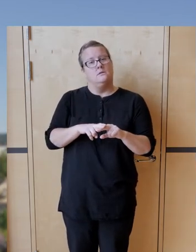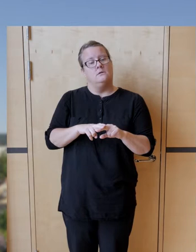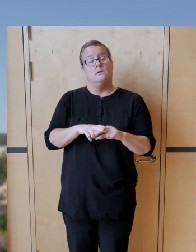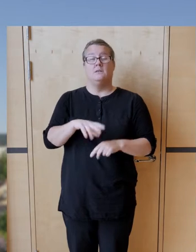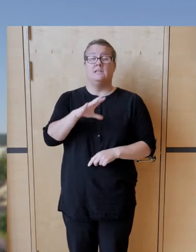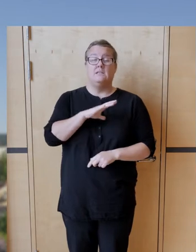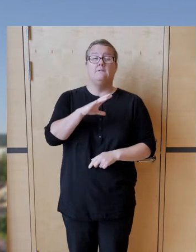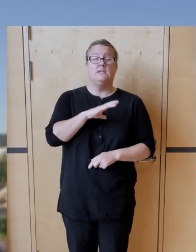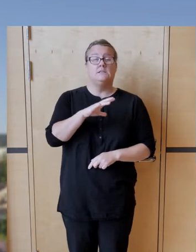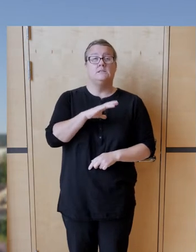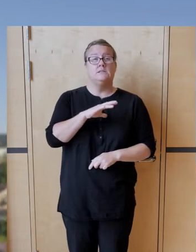Utrymmen och sånt